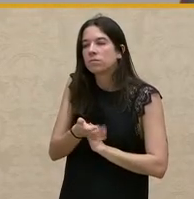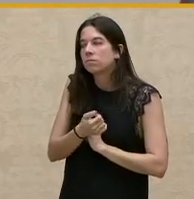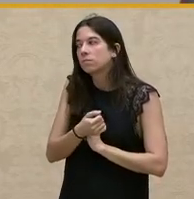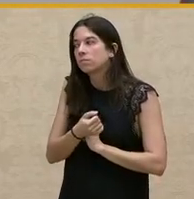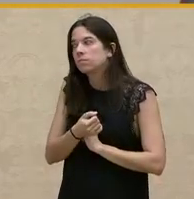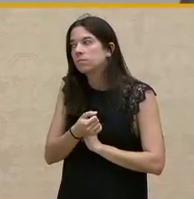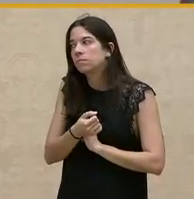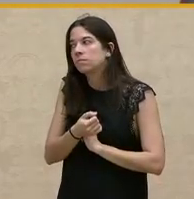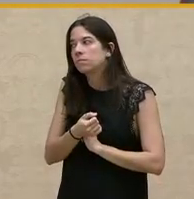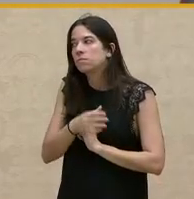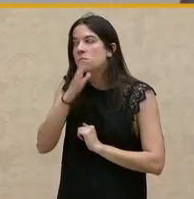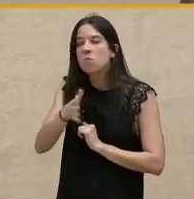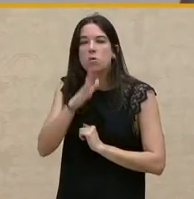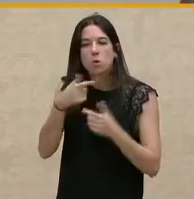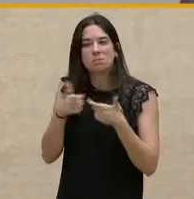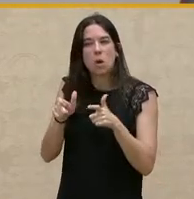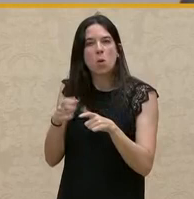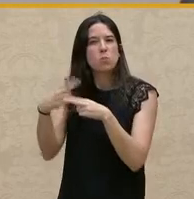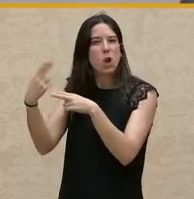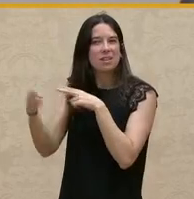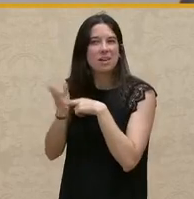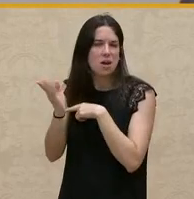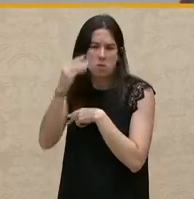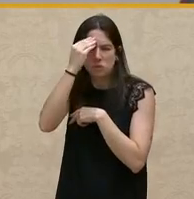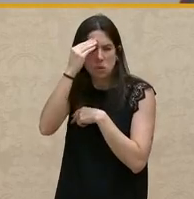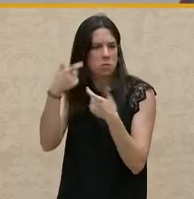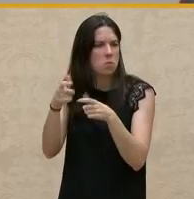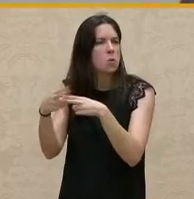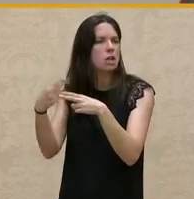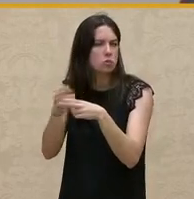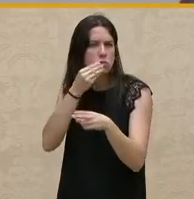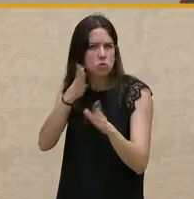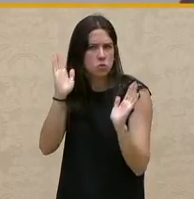la clase política, que yo creo que tenemos una gran clase política, que nos escucha, prueba